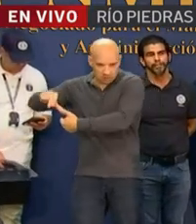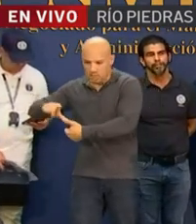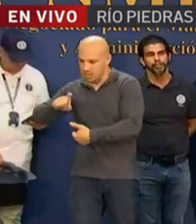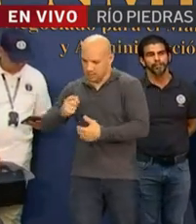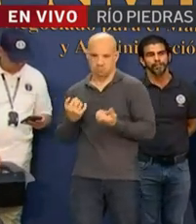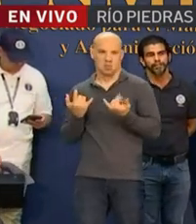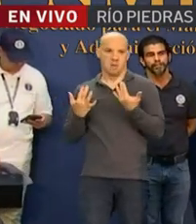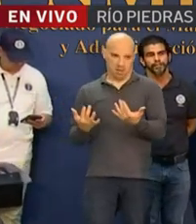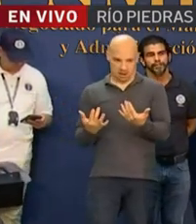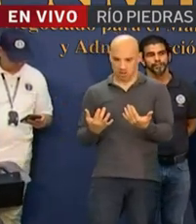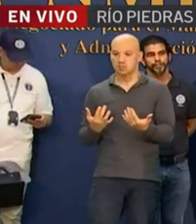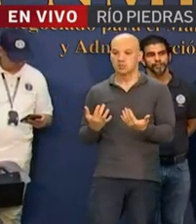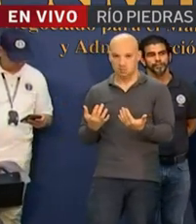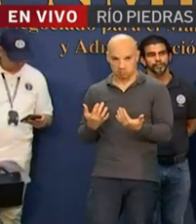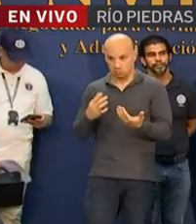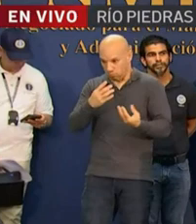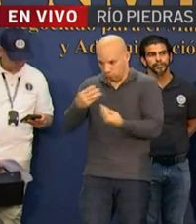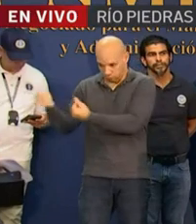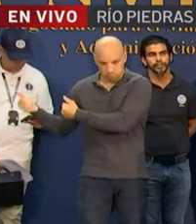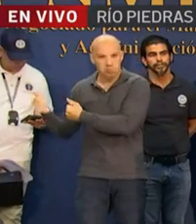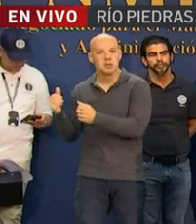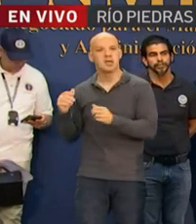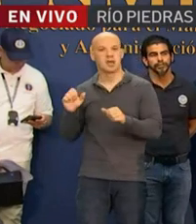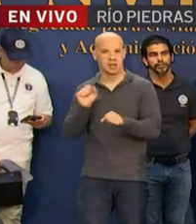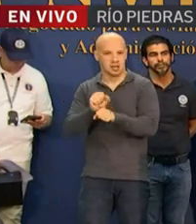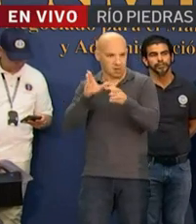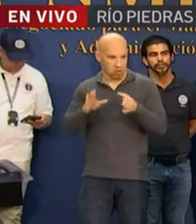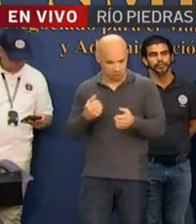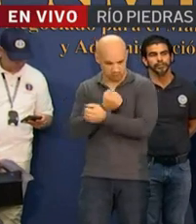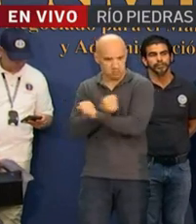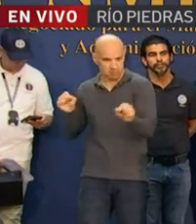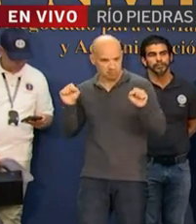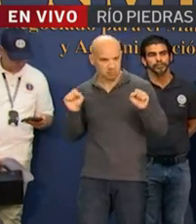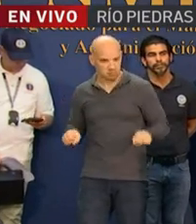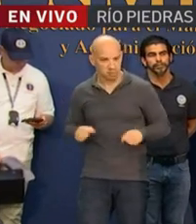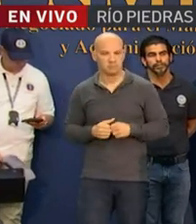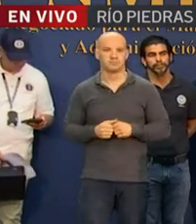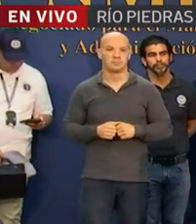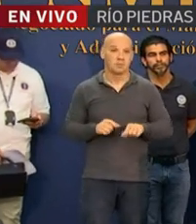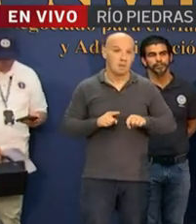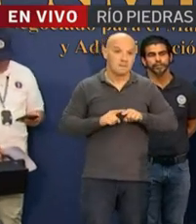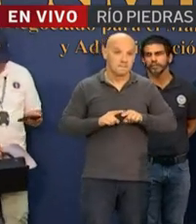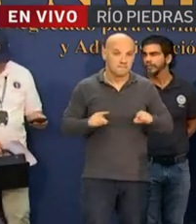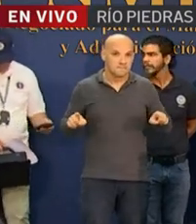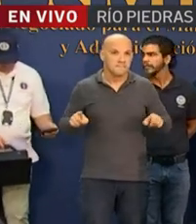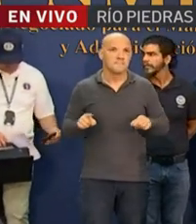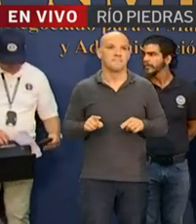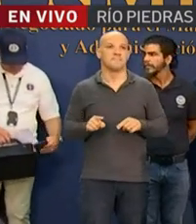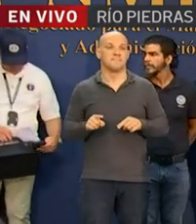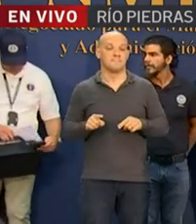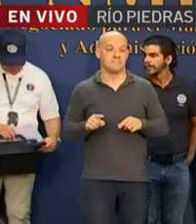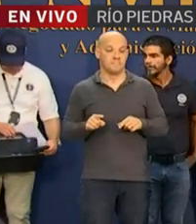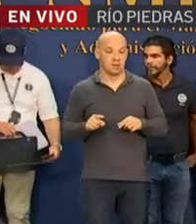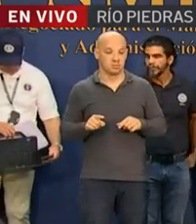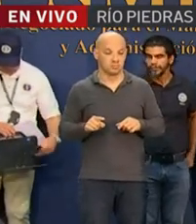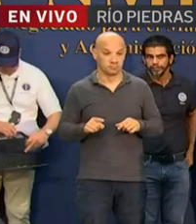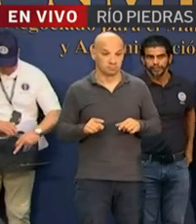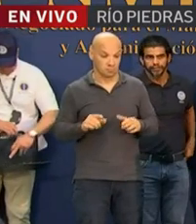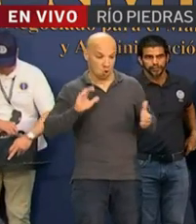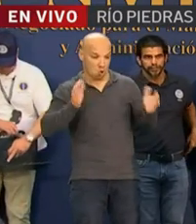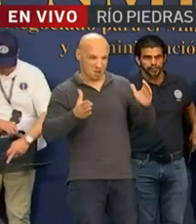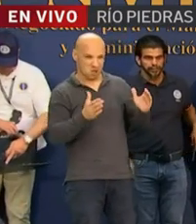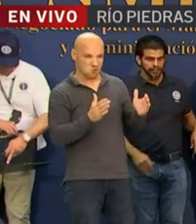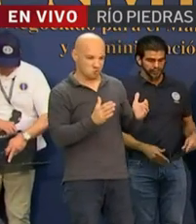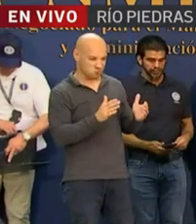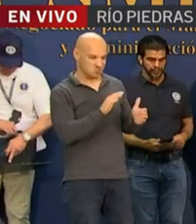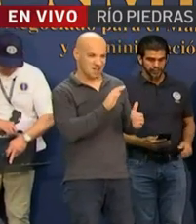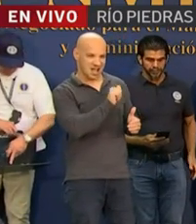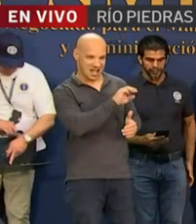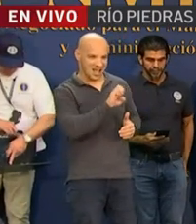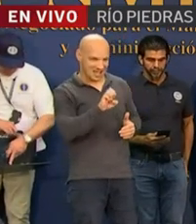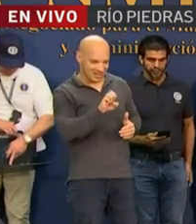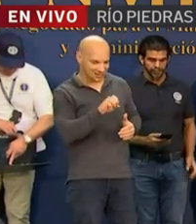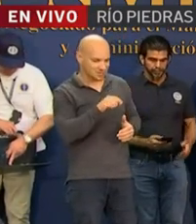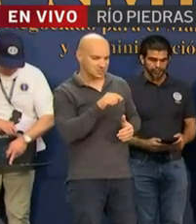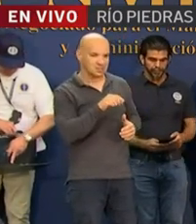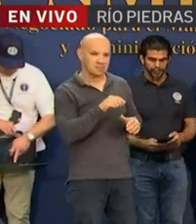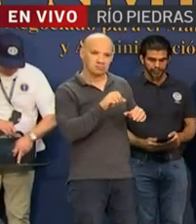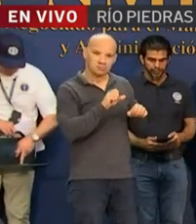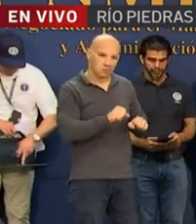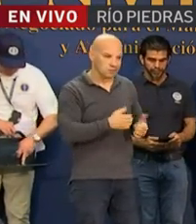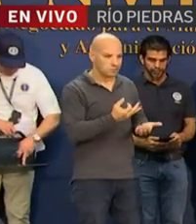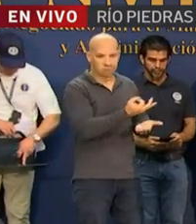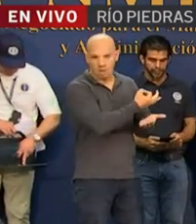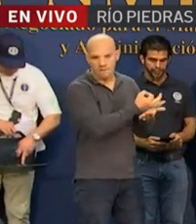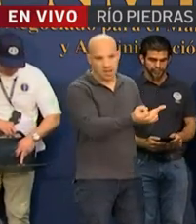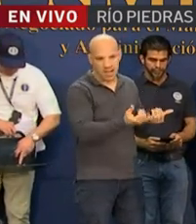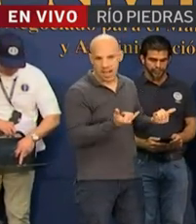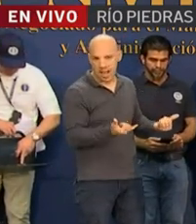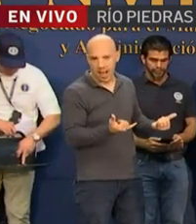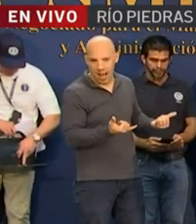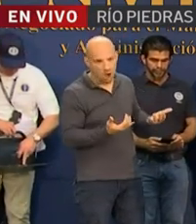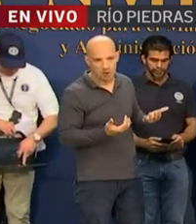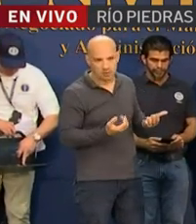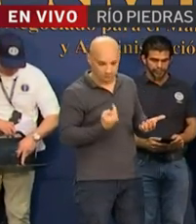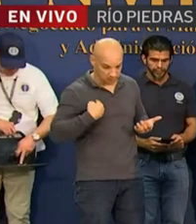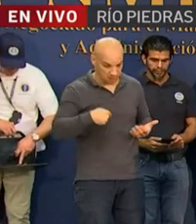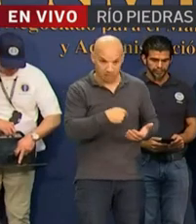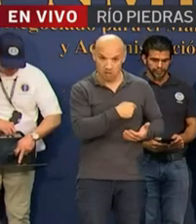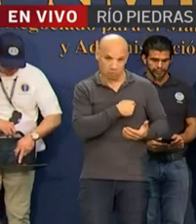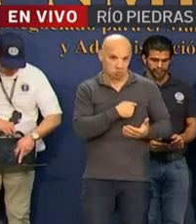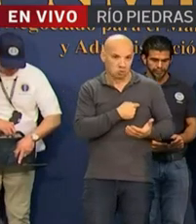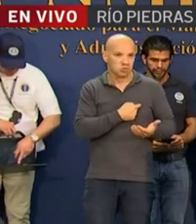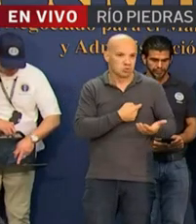RECUPERACIÓN DE RECURSO.